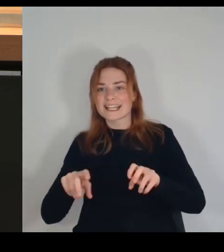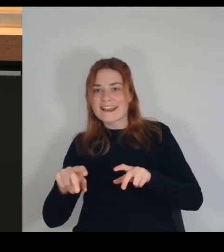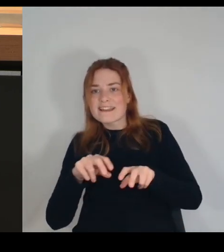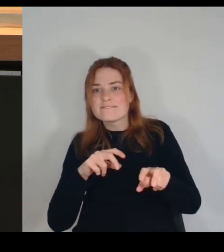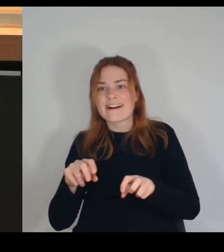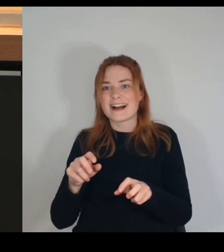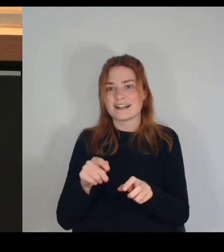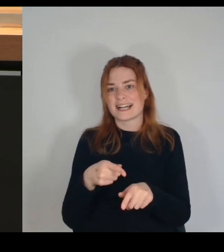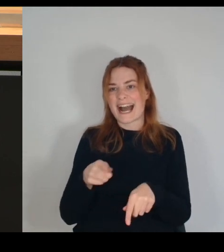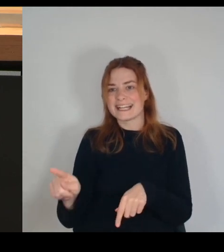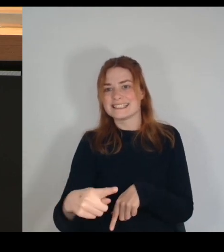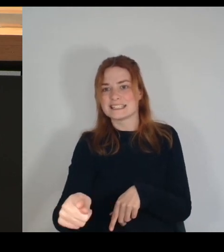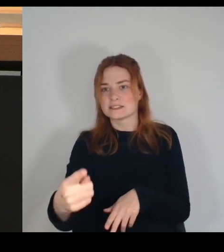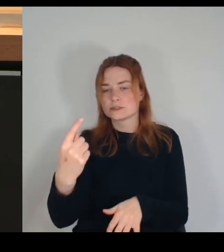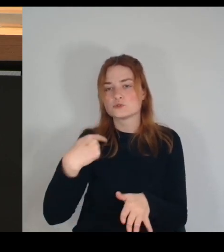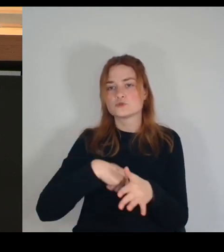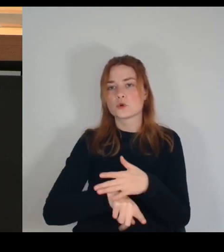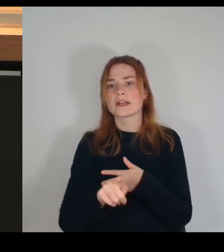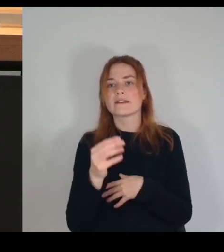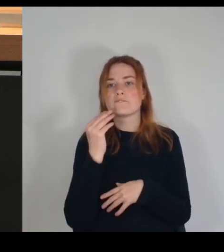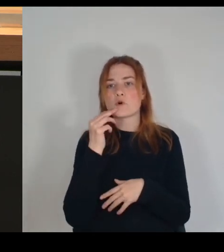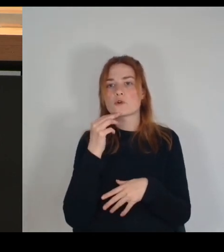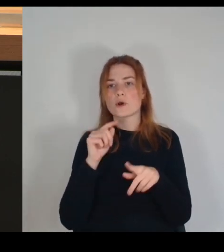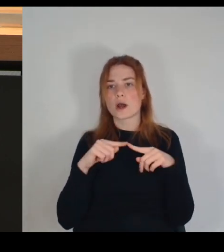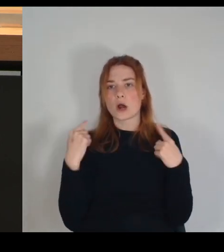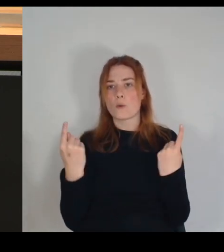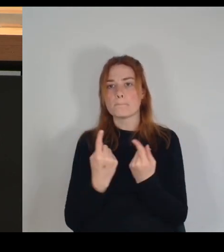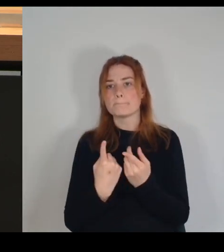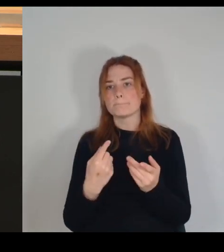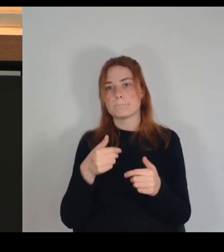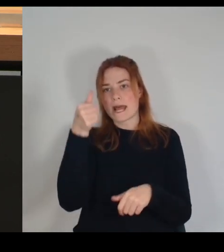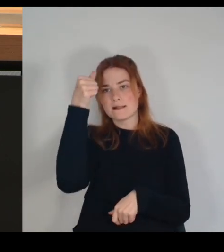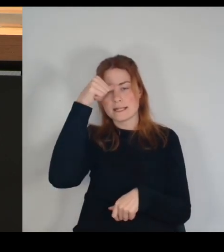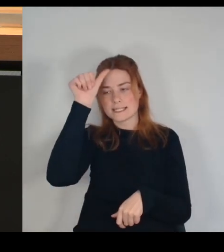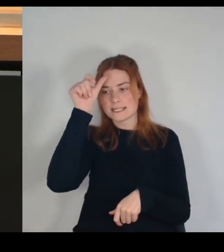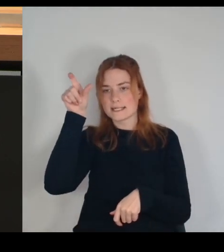Nun ging Boris Palmer von Flüchtlingen aus. Das ist aber bei der absoluten Mehrheit nicht der Fall.